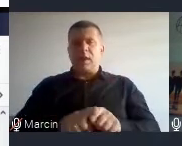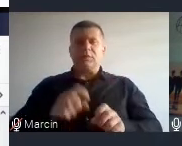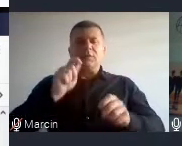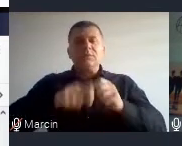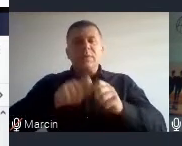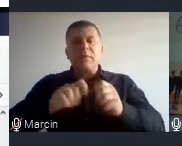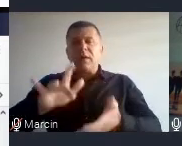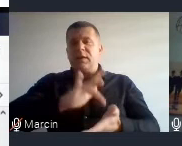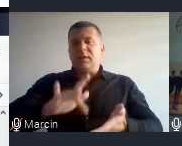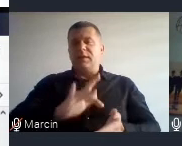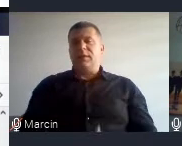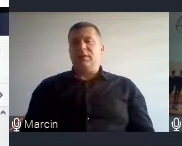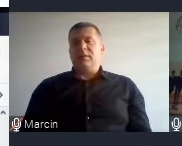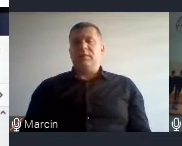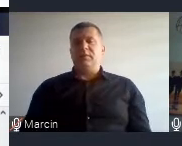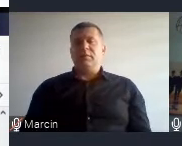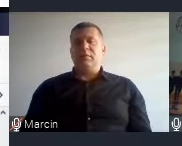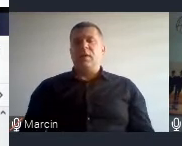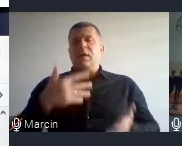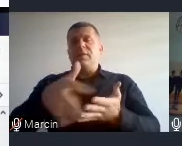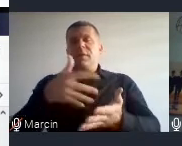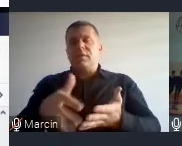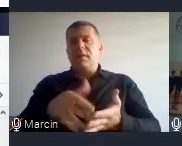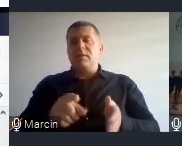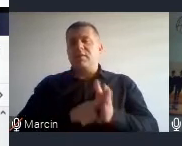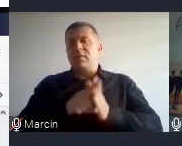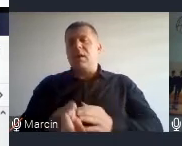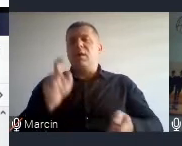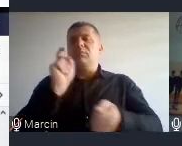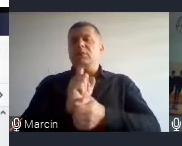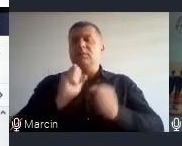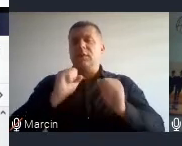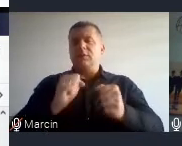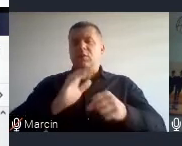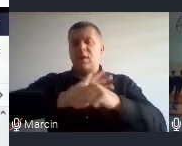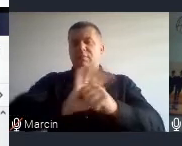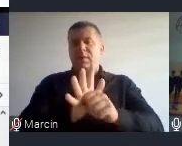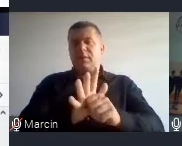właśnie w kontekście wydatków na rzecz przeciwdziałania pandemii,